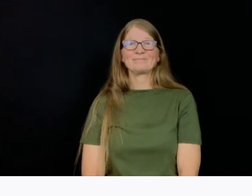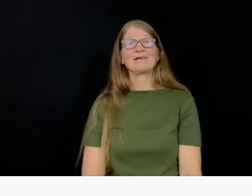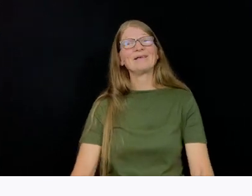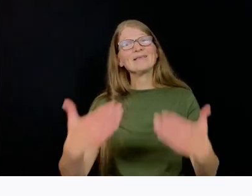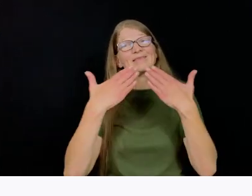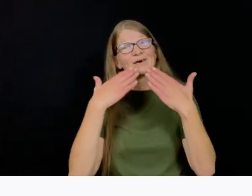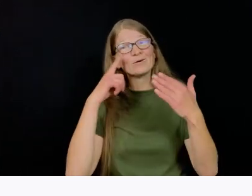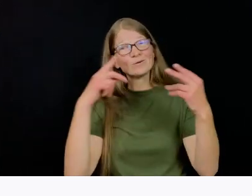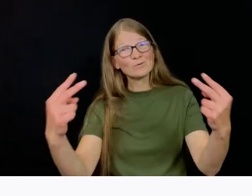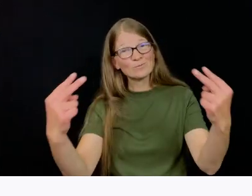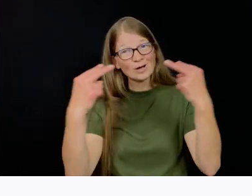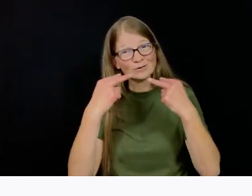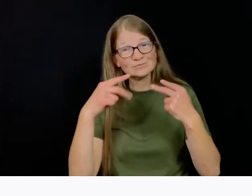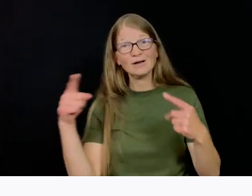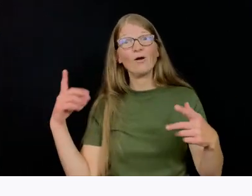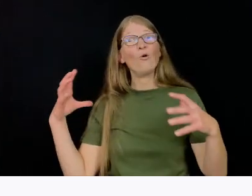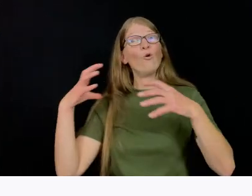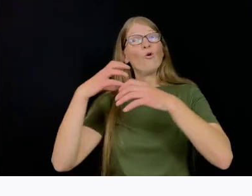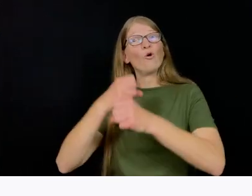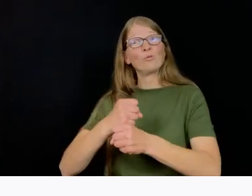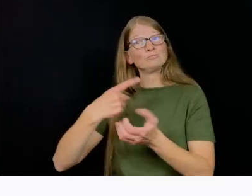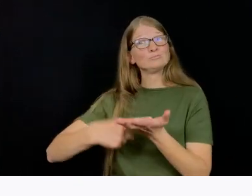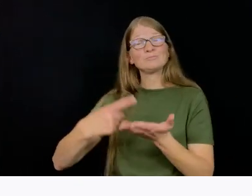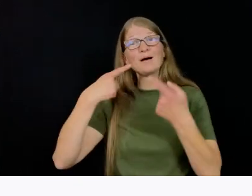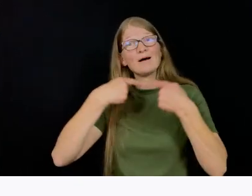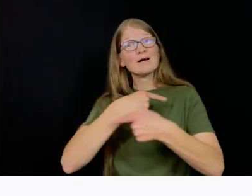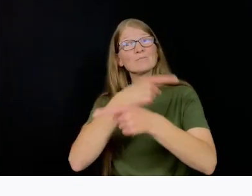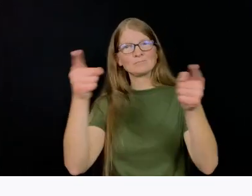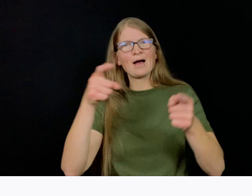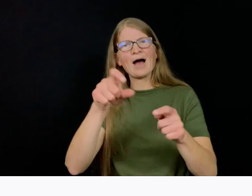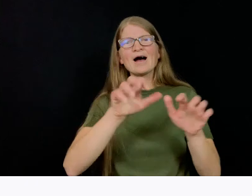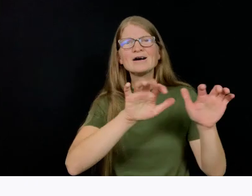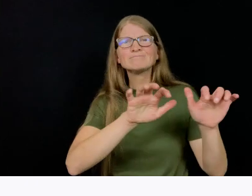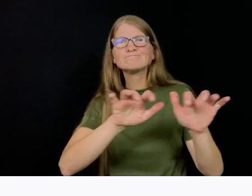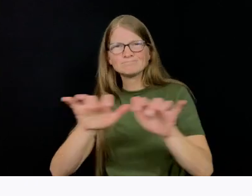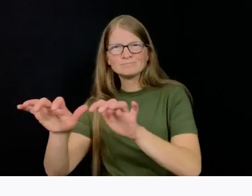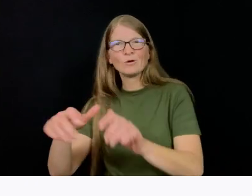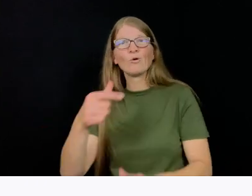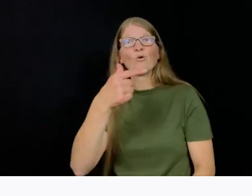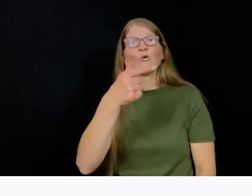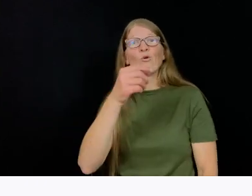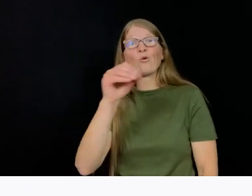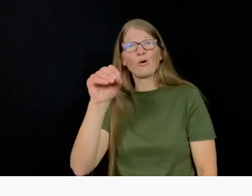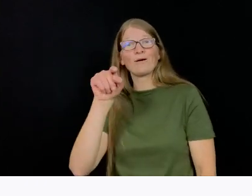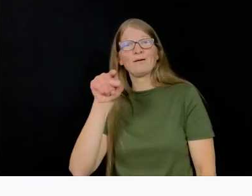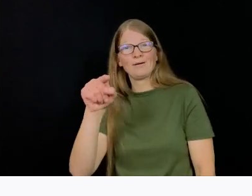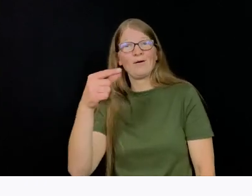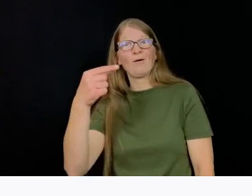[شكرًا لاستماعكم] [شكرًا لاستماعكم] [ملخّصٌ عن إعلانات اليوم] [شكرًا لاستماعكم] [ملخّصٌ عن إعلانات اليوم] [يمكن إيجاده على: goo.gle/searchon]